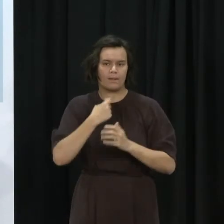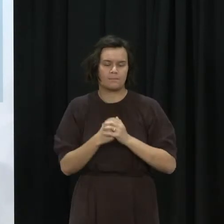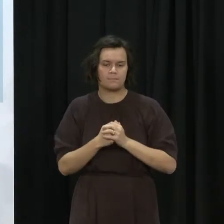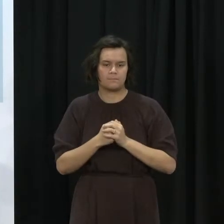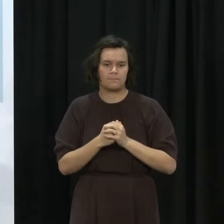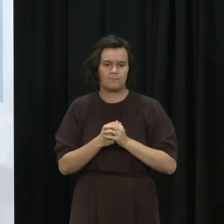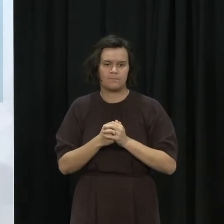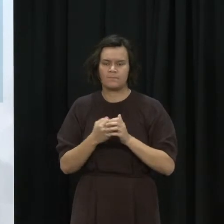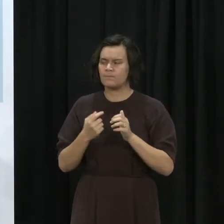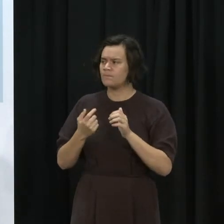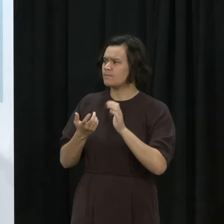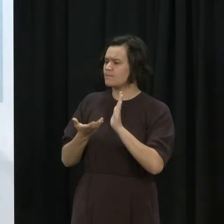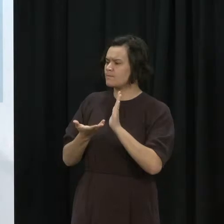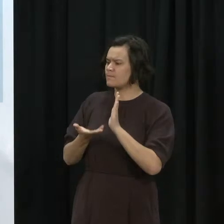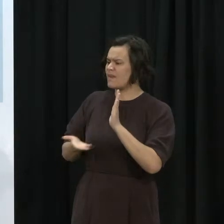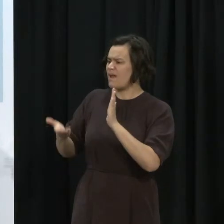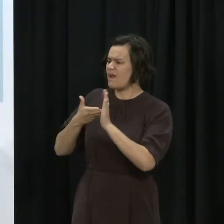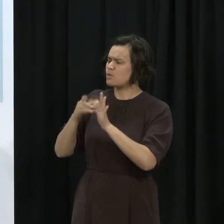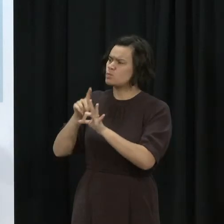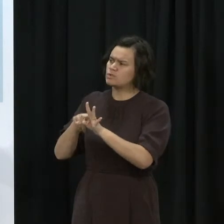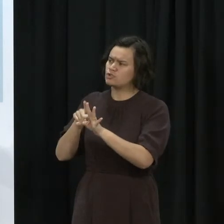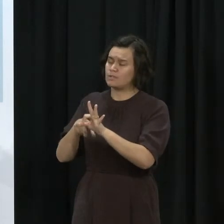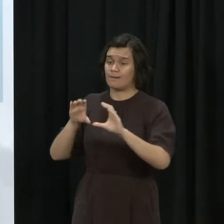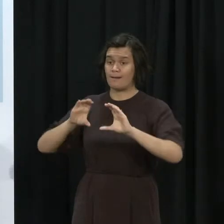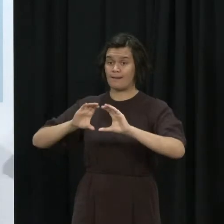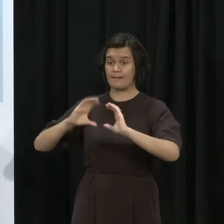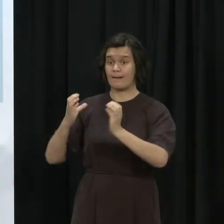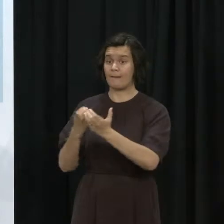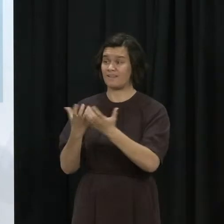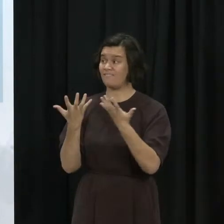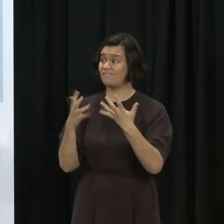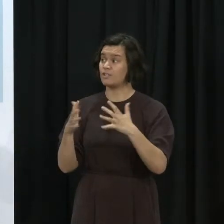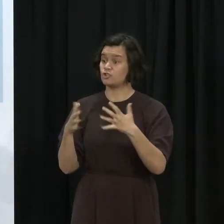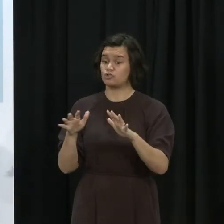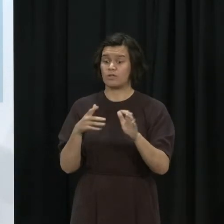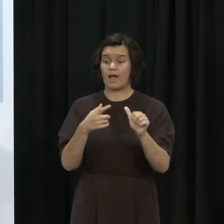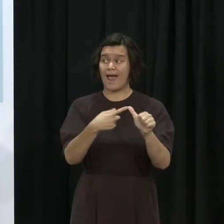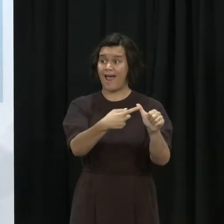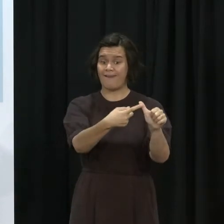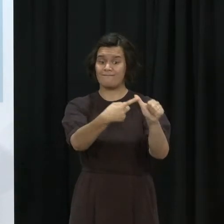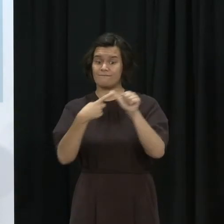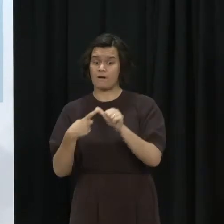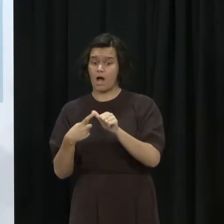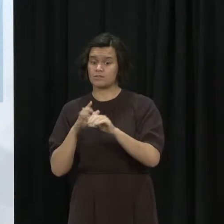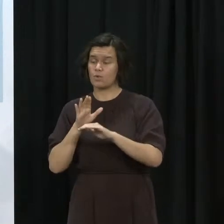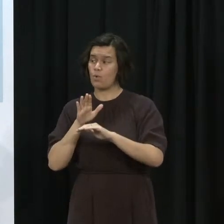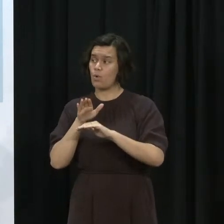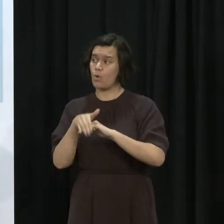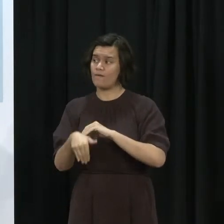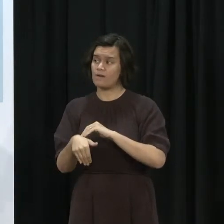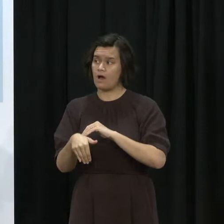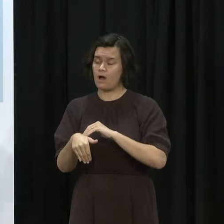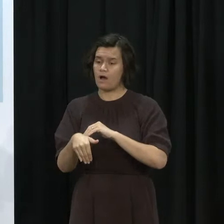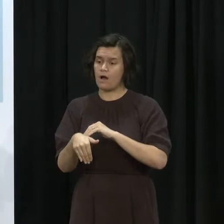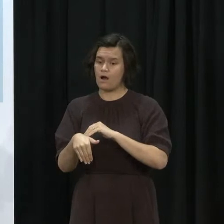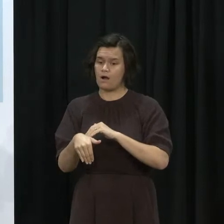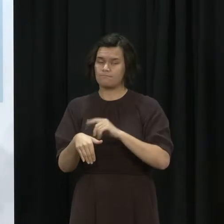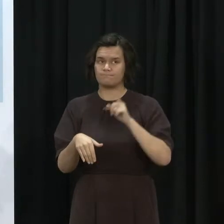kaha mo te noho wehe me te taratahi me whai tatou, ehara i te mea mo tenei mate mate noa, engari ko te heke mai mate